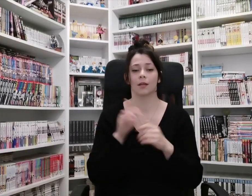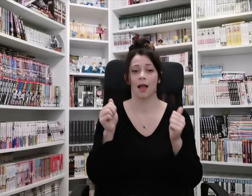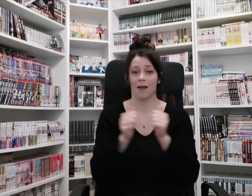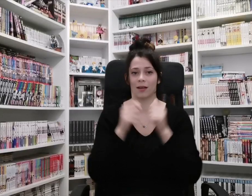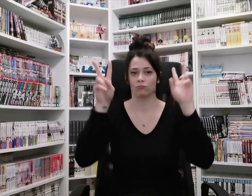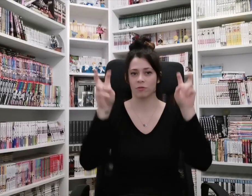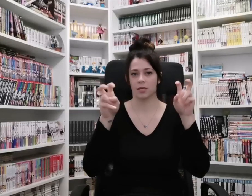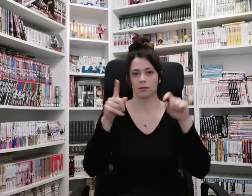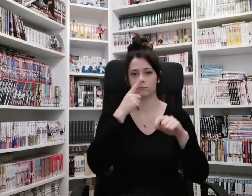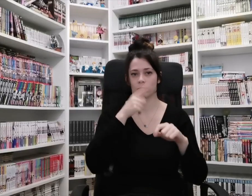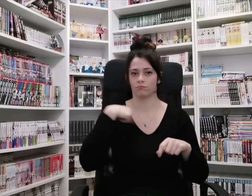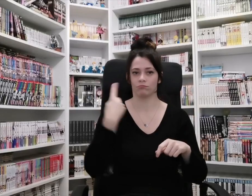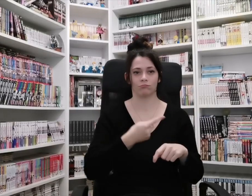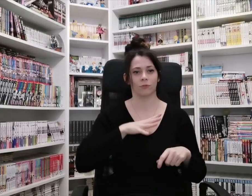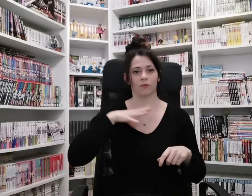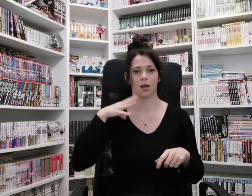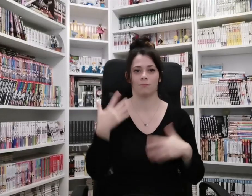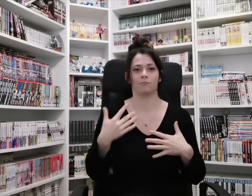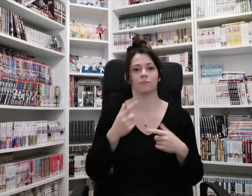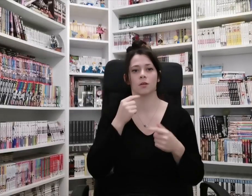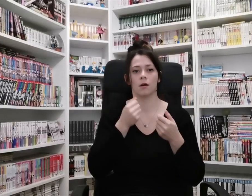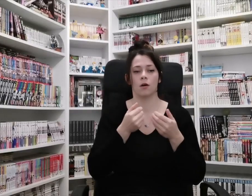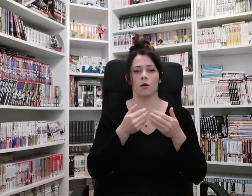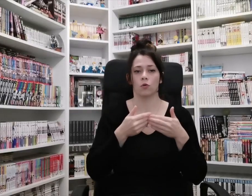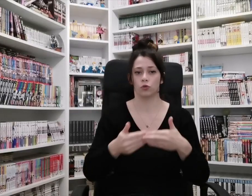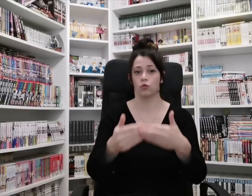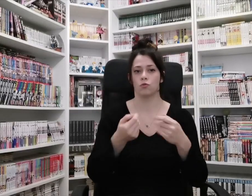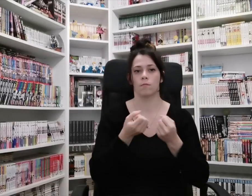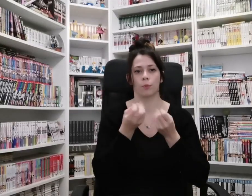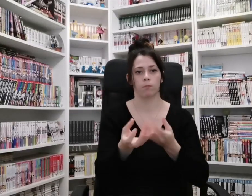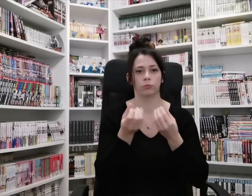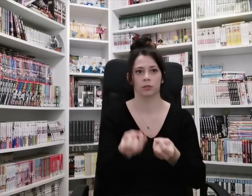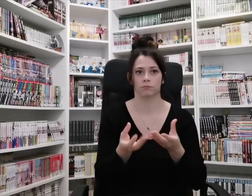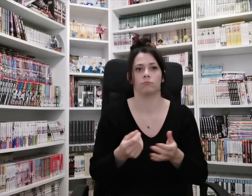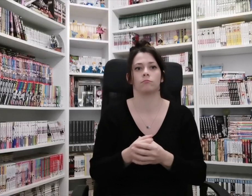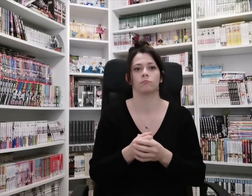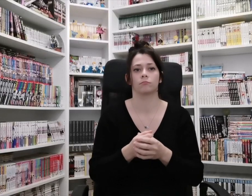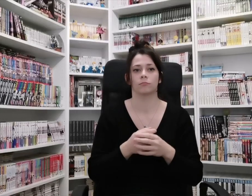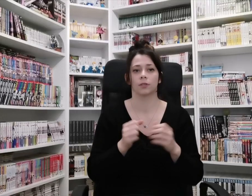Avec ce titre, nous sommes en tout cas très fiers… de continuer à proposer…